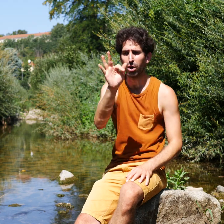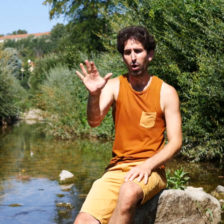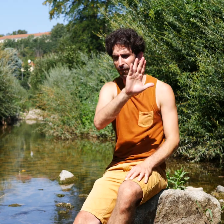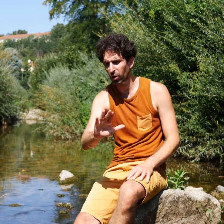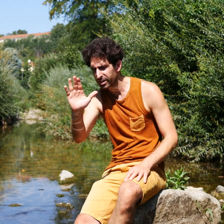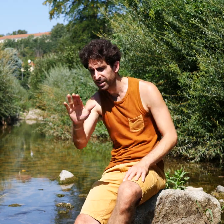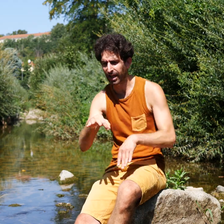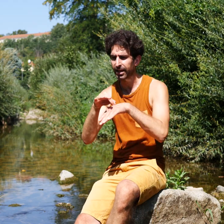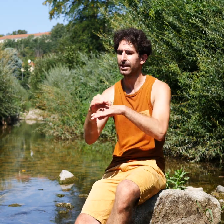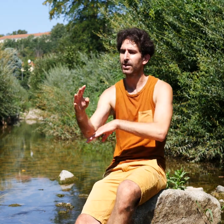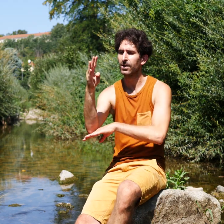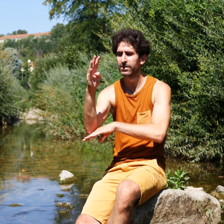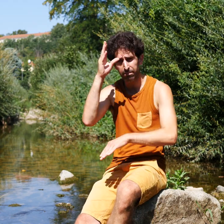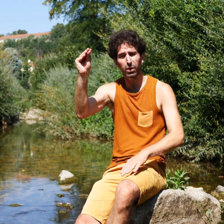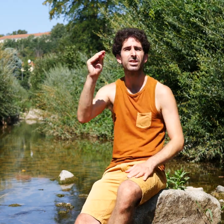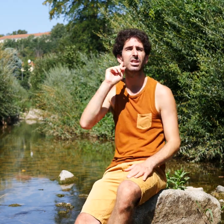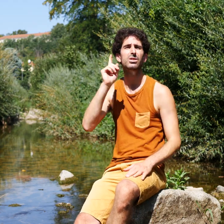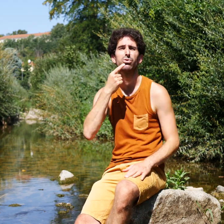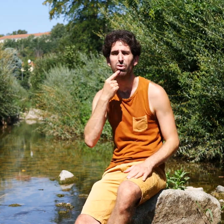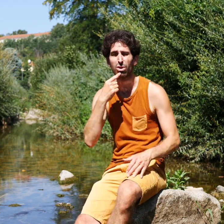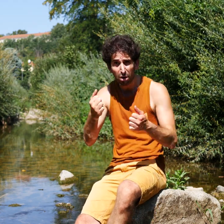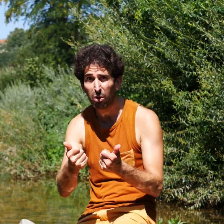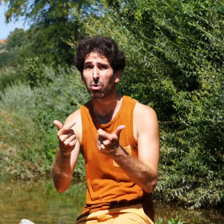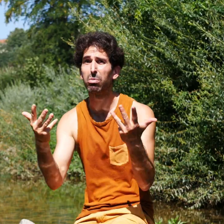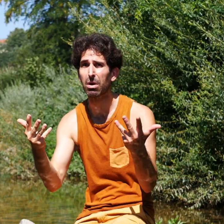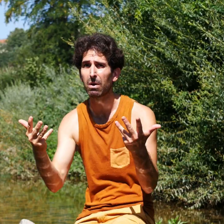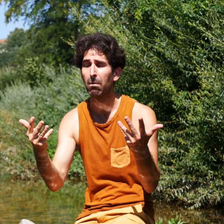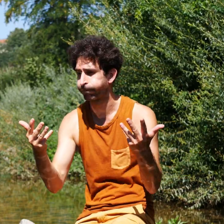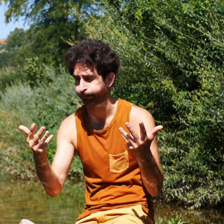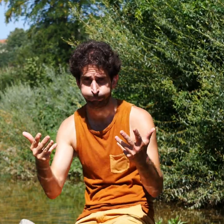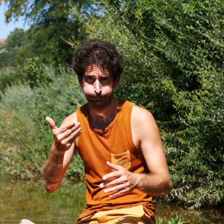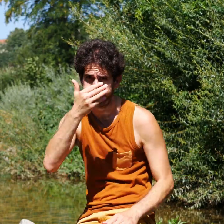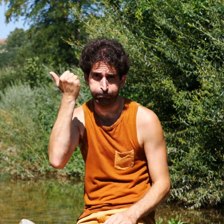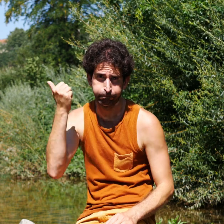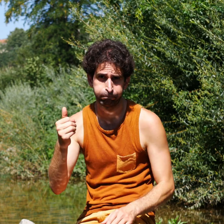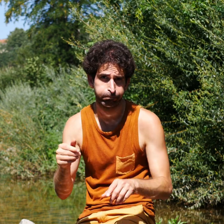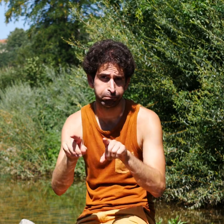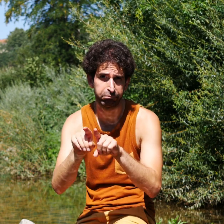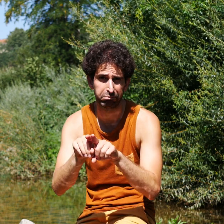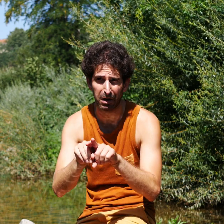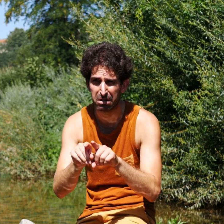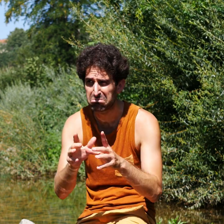Et en France, des guides-conférenciers professionnels sourds, il y en a combien ? Pareil, je ne sais pas.